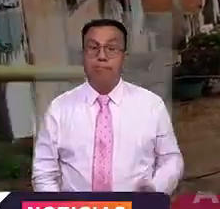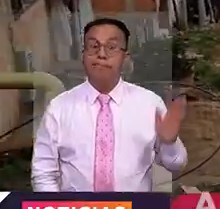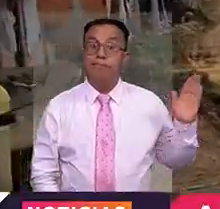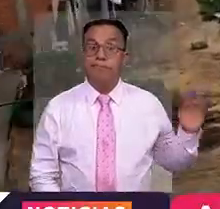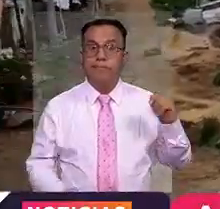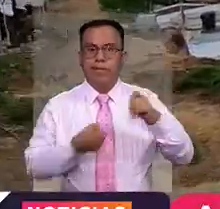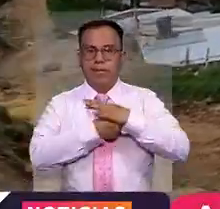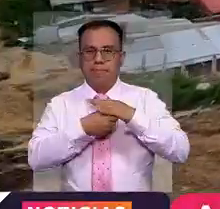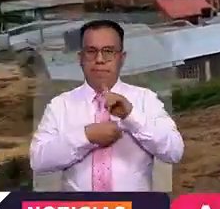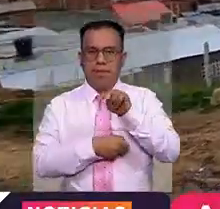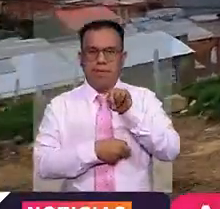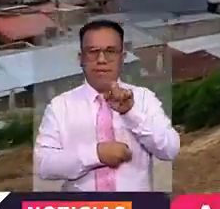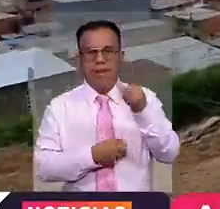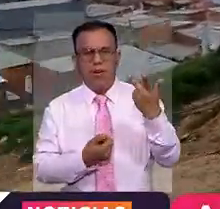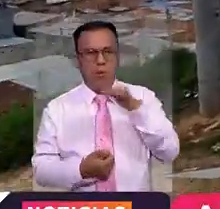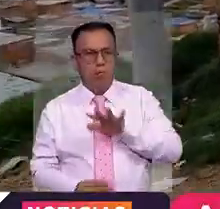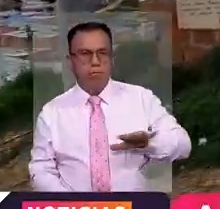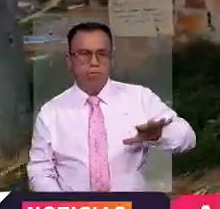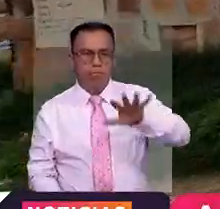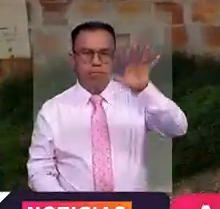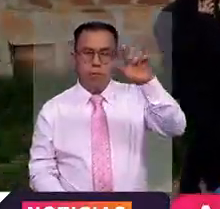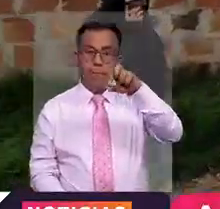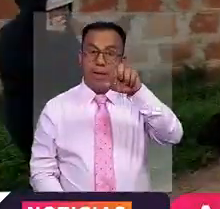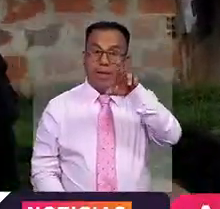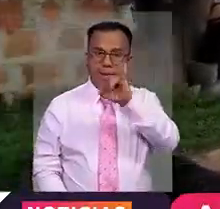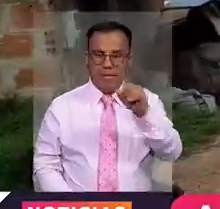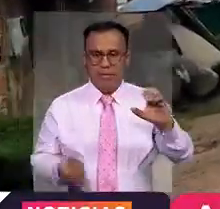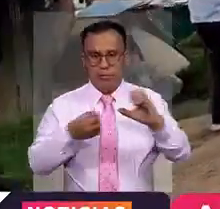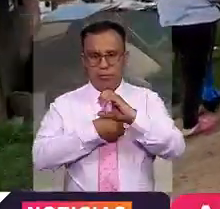MESES PUES EL SUMINISTRO ES A TRAVéS DE MANGUERAS QUE YA NO CUMPLEN SU FUNCIóN, SE VISITARá